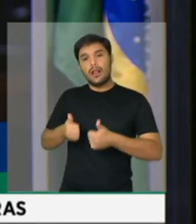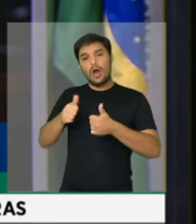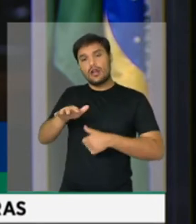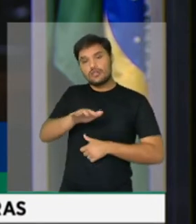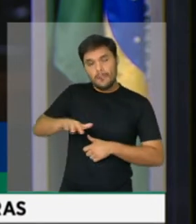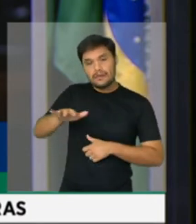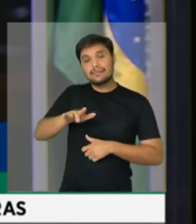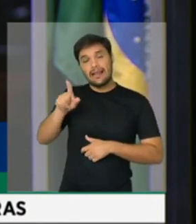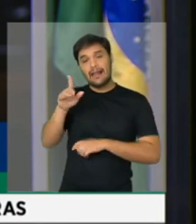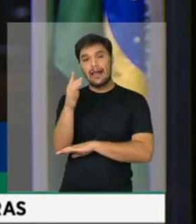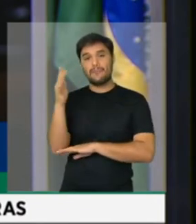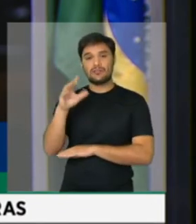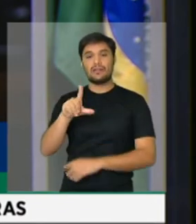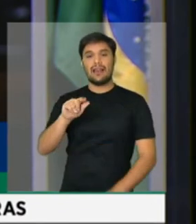AMAZONAS. OUTRA ALTERAÇÃO TENDO EM VISTA A MODICIDADE